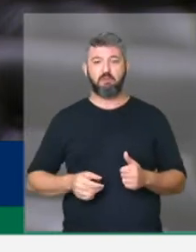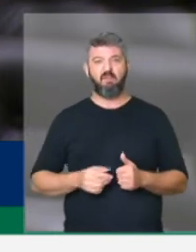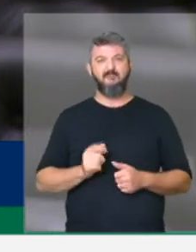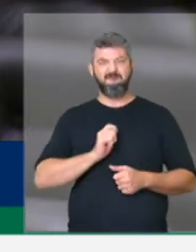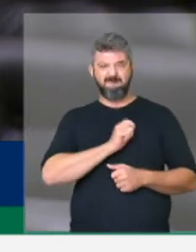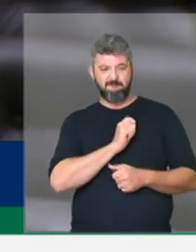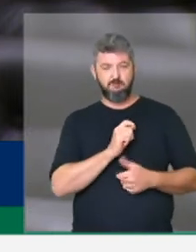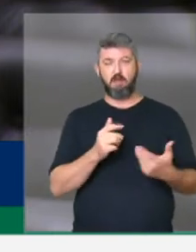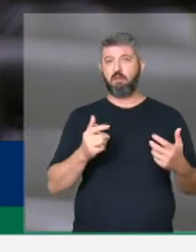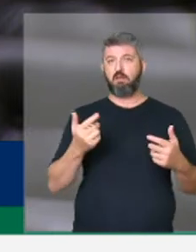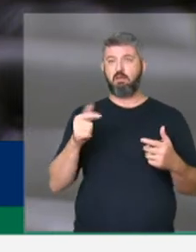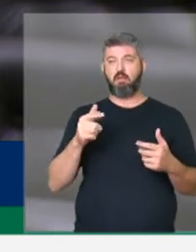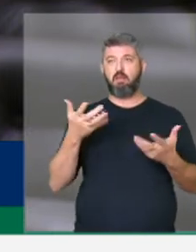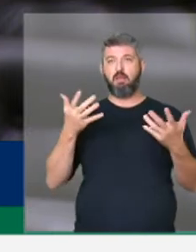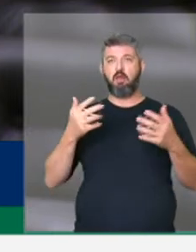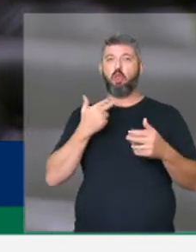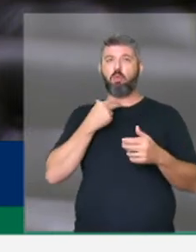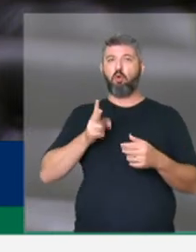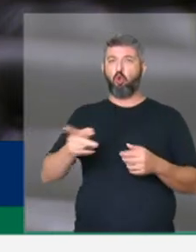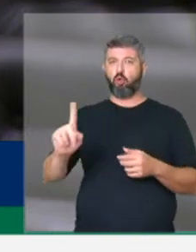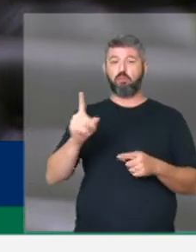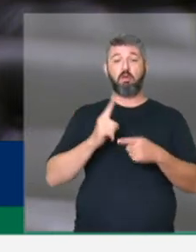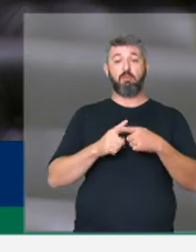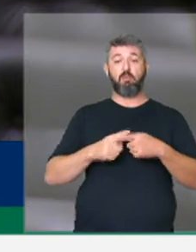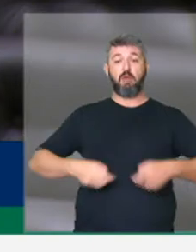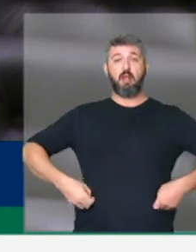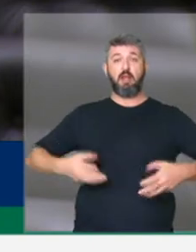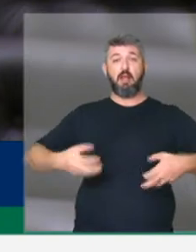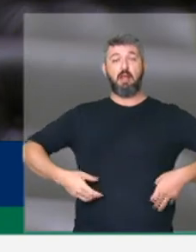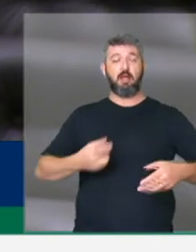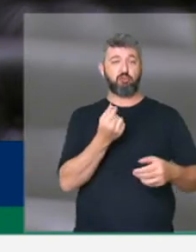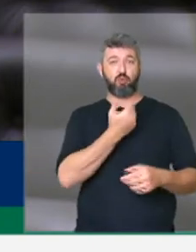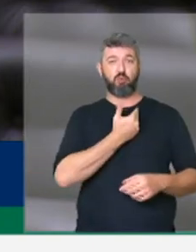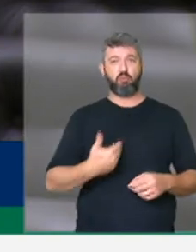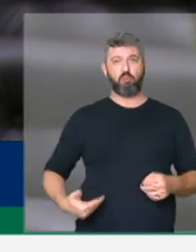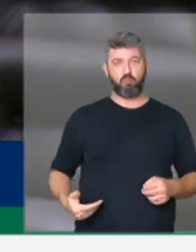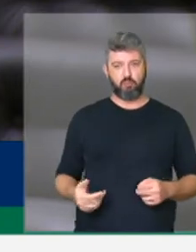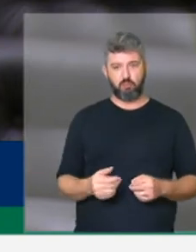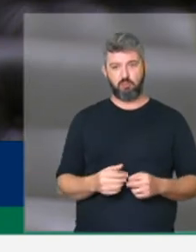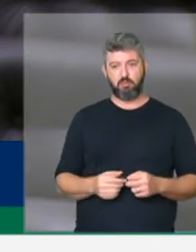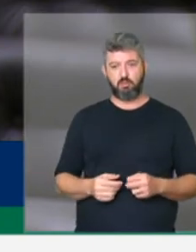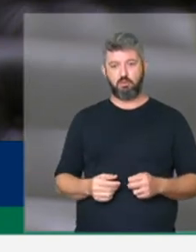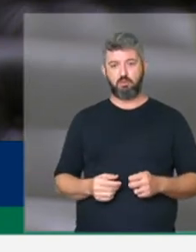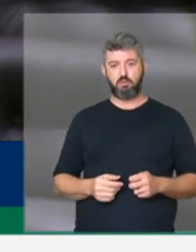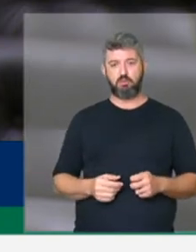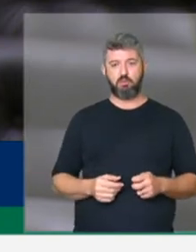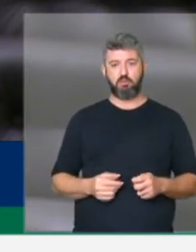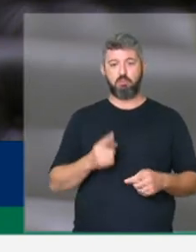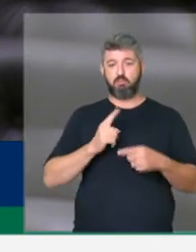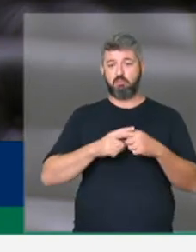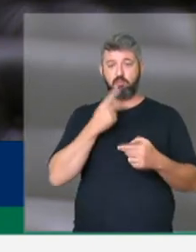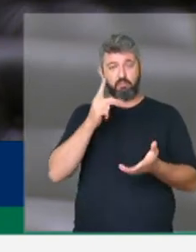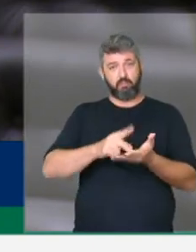VIERAM DE ALGUMA ORIGEM. MUITO OBRIGADO. [DEPUTADO]: SR. PRESIDENTE, PODIA PRESTAR ESCLARECIMENTO? NA BOA-FÉDO